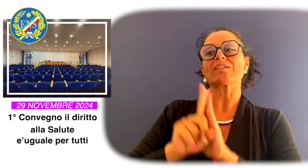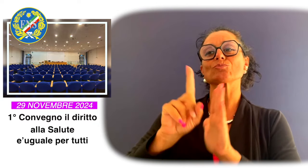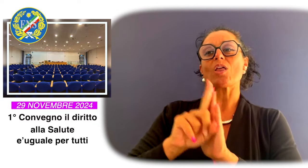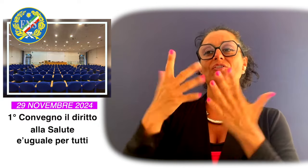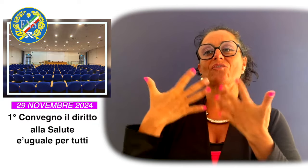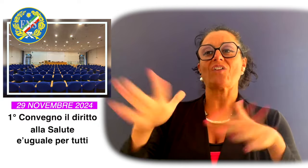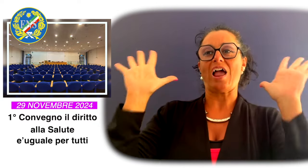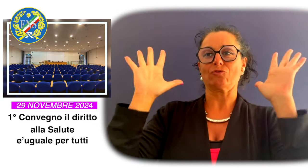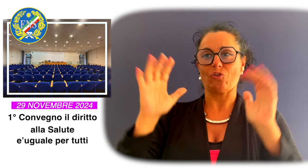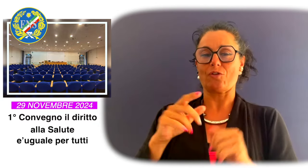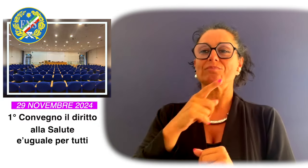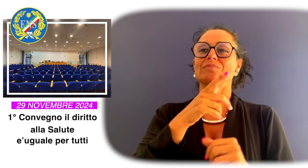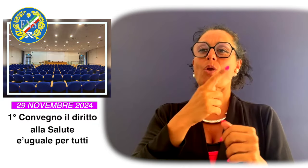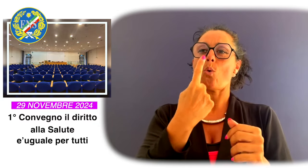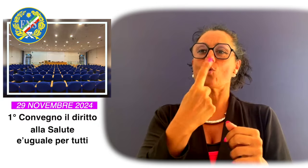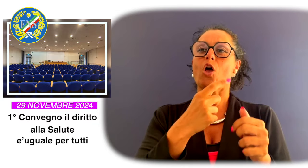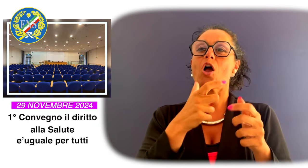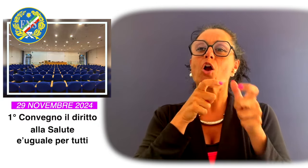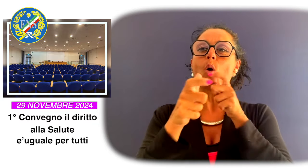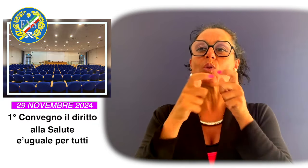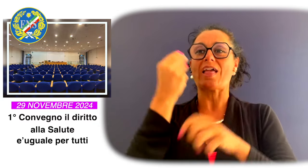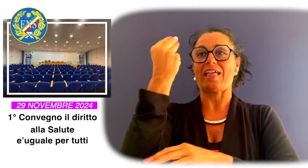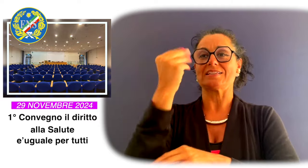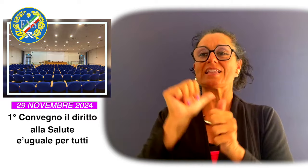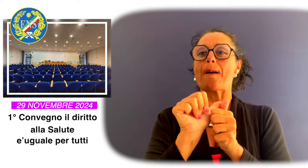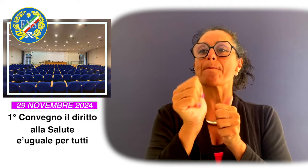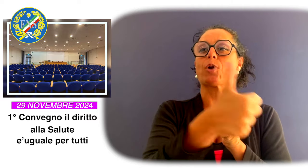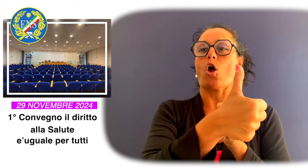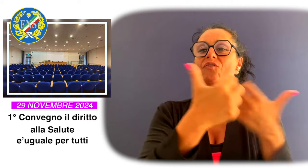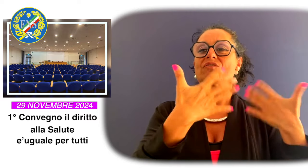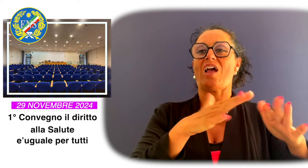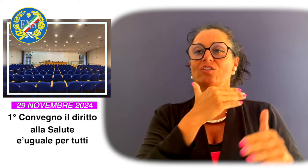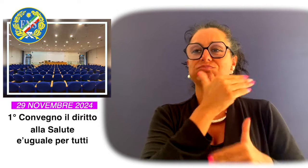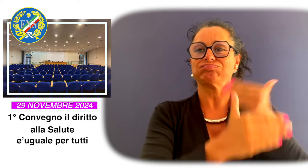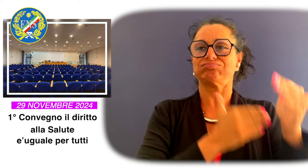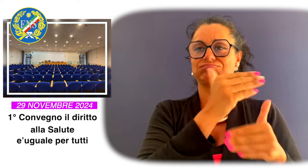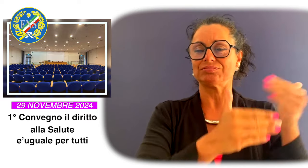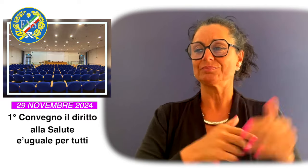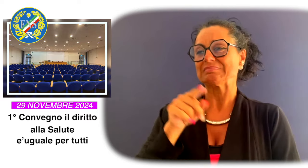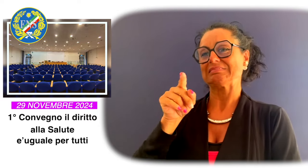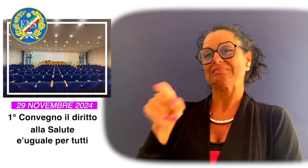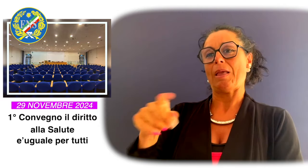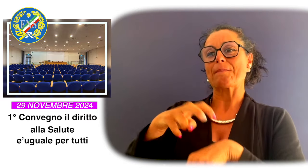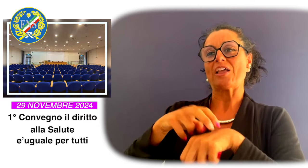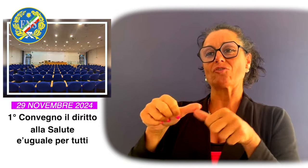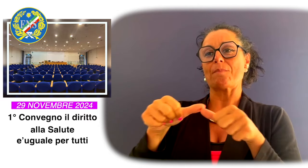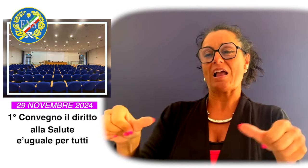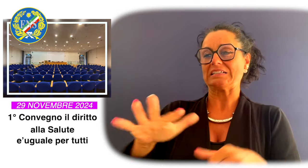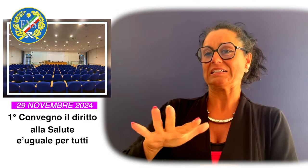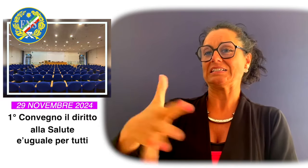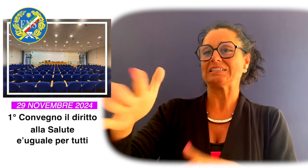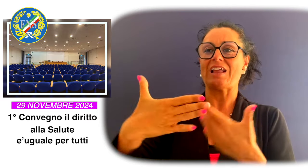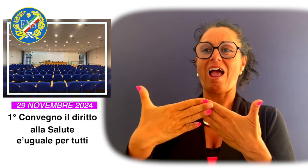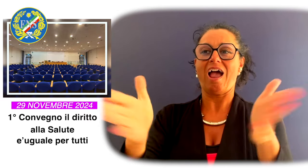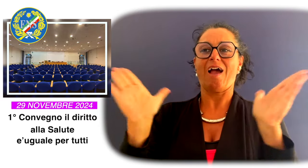Nell’ambito del Convegno verranno presentati i risultati del progetto già in corso che è il “Comunic@ens PRO” mentre quello che coinvolge i medici di base verrà